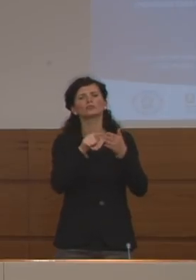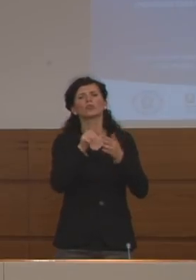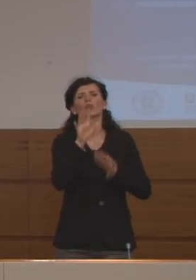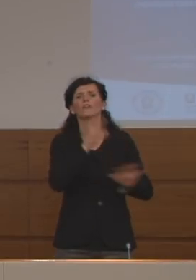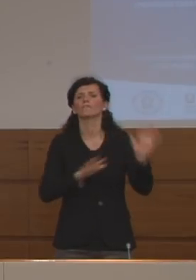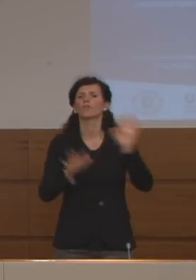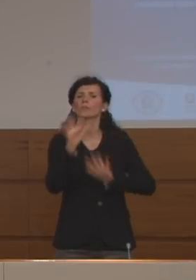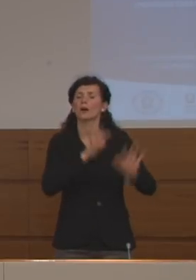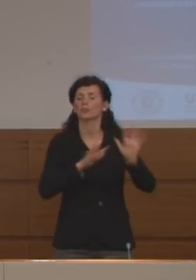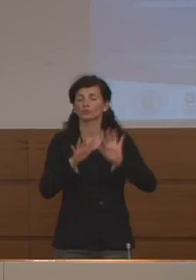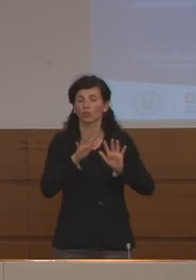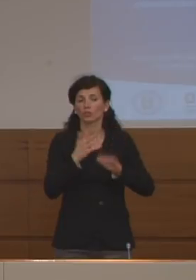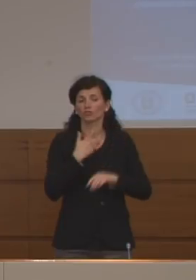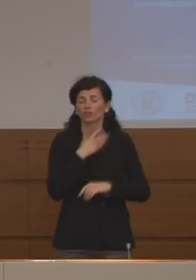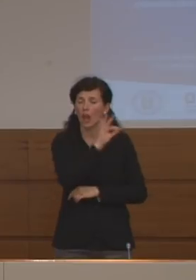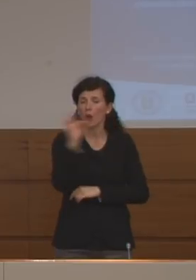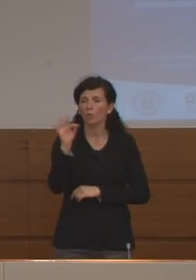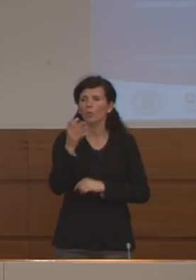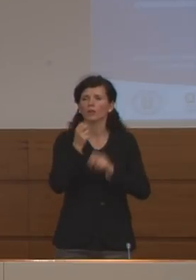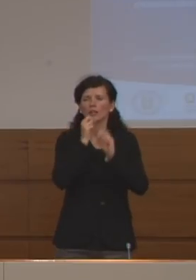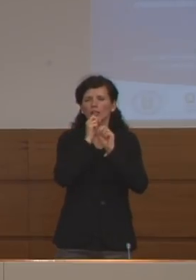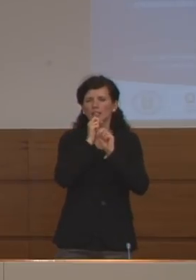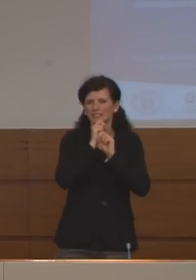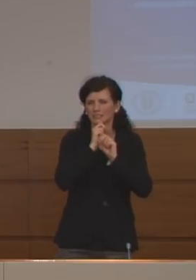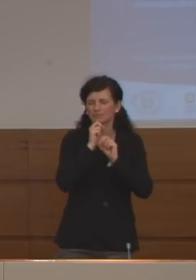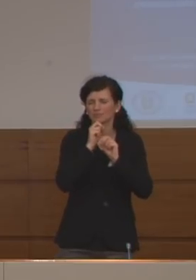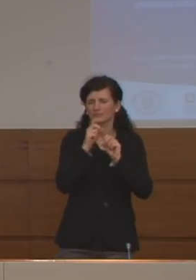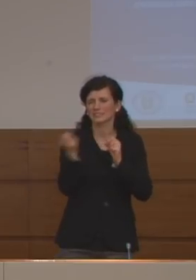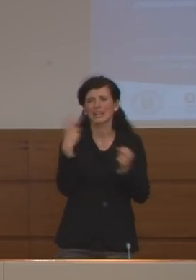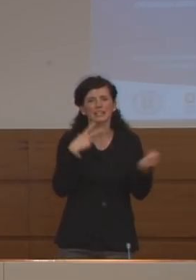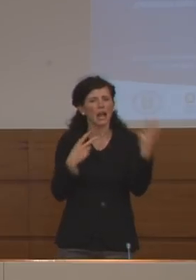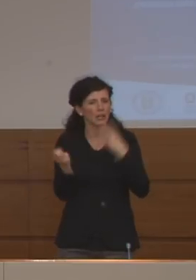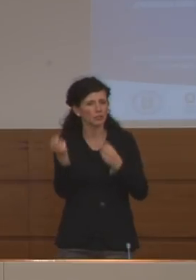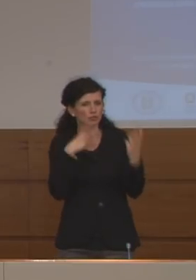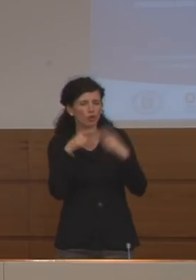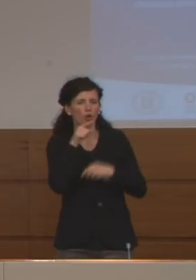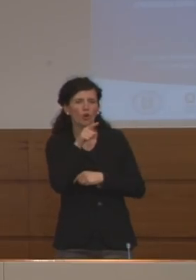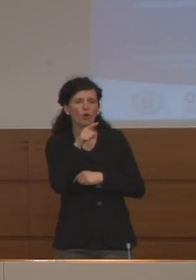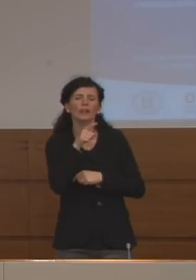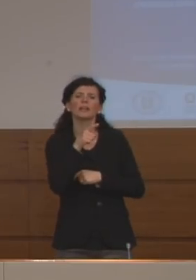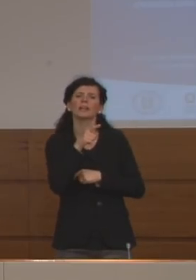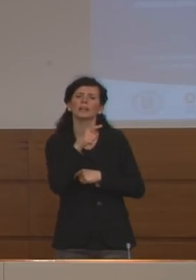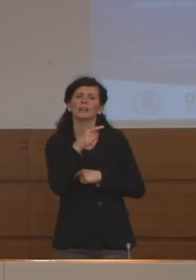violazioni e mancati rispetti di quelle che sono le indicazioni, vorrei